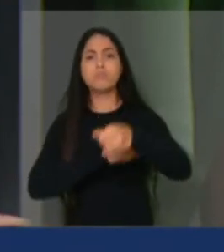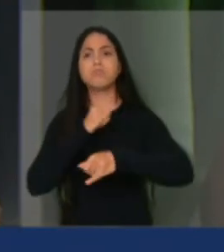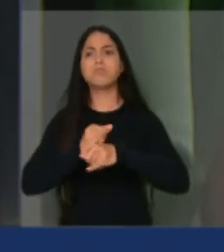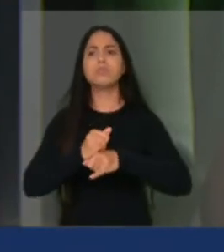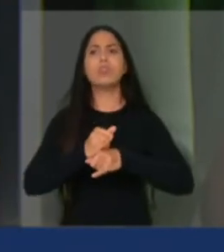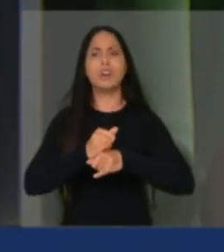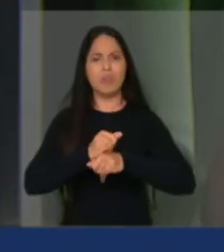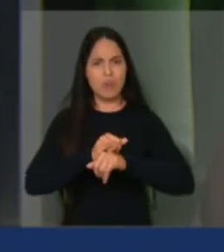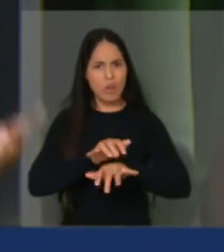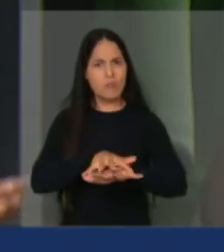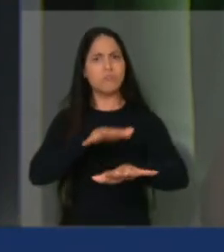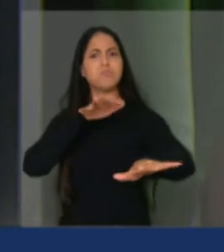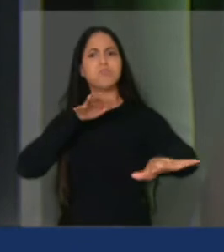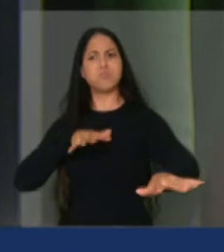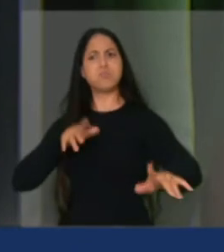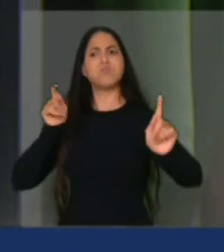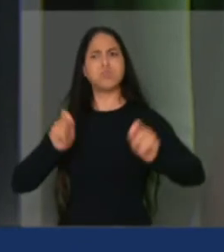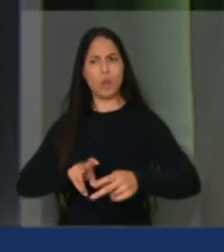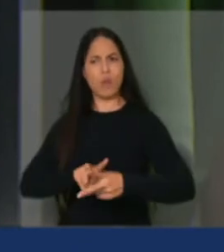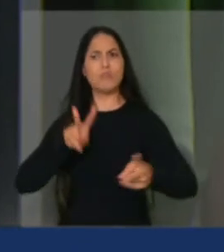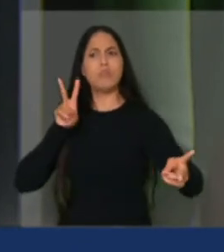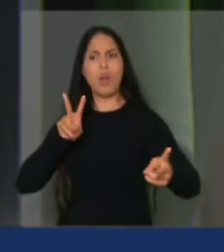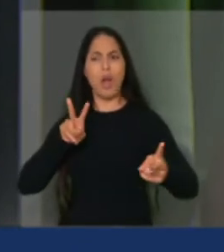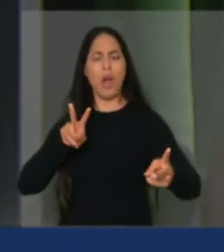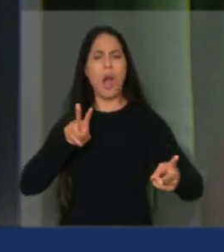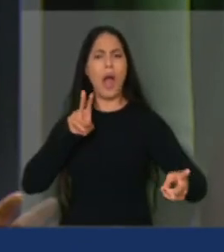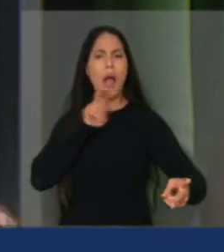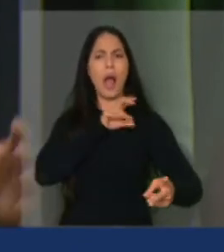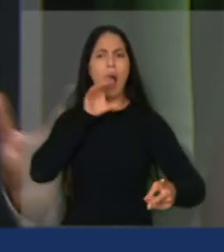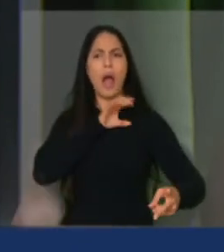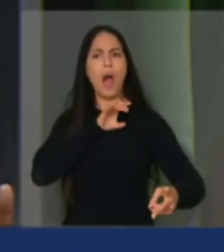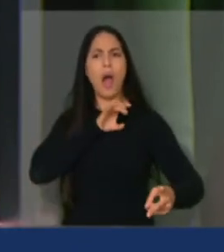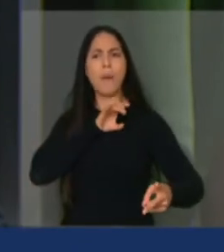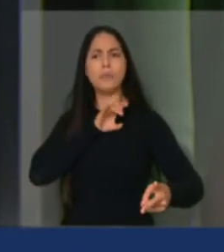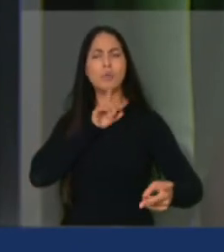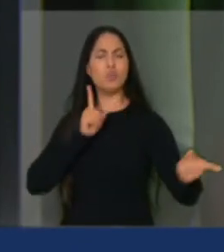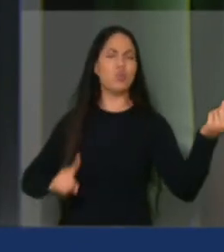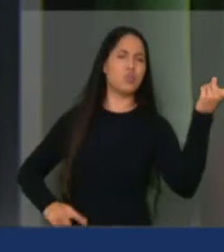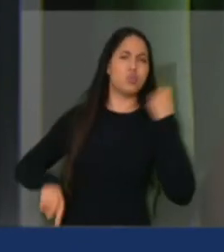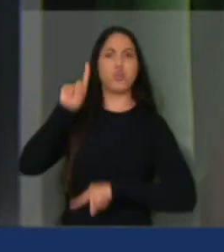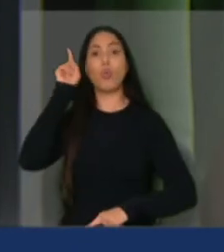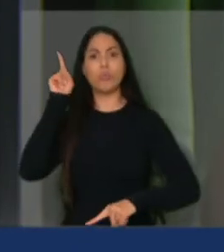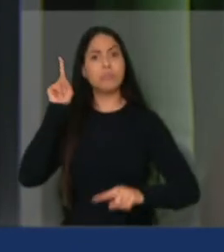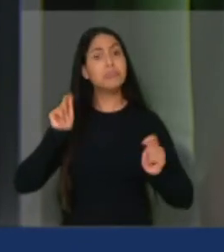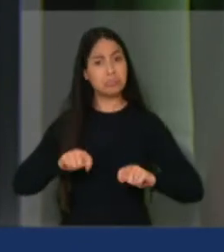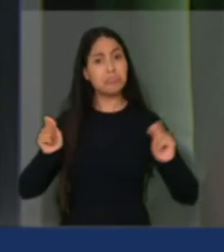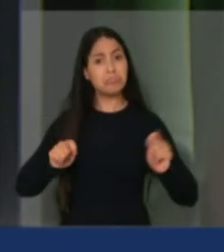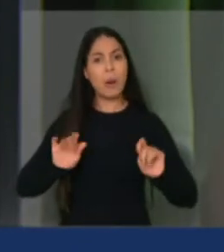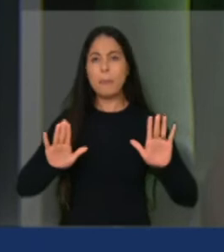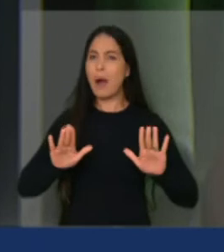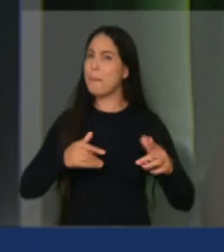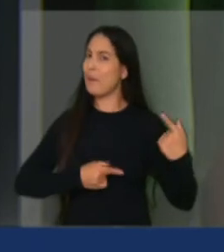PELA INTERNET, COM UMA ENTREGA MUITO MAIS ÁGIL, SEM DÚVIDAS ALGUMA, ISSO É POSSÍVEL, BASTAVA A VONTADE POLÍTICA, BASTA DETERMINAÇÃO POR PARTE DO GOVERNO, MAS ESTE GOVERNO,